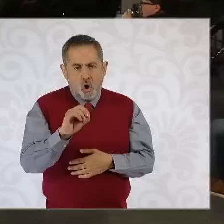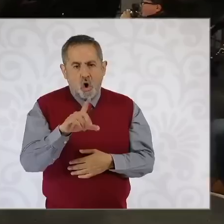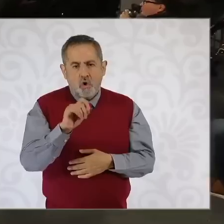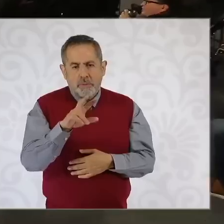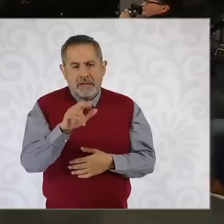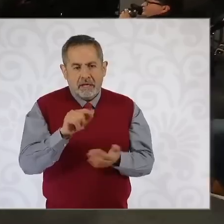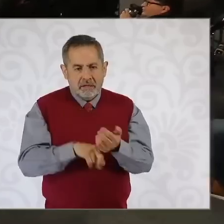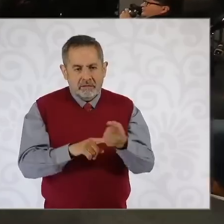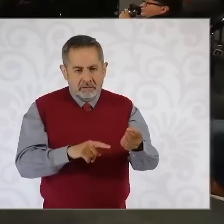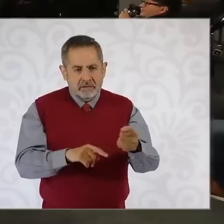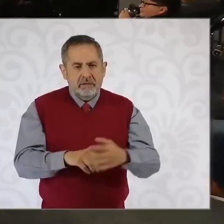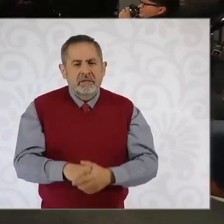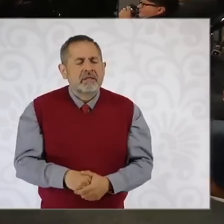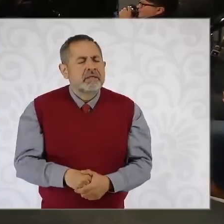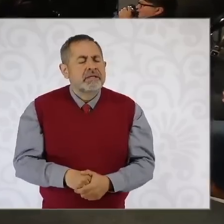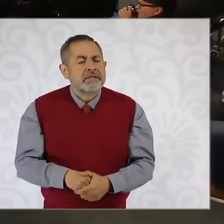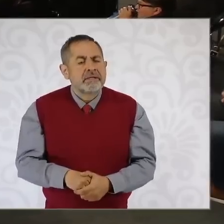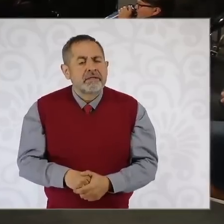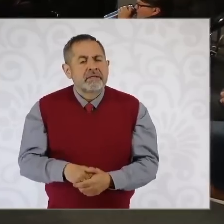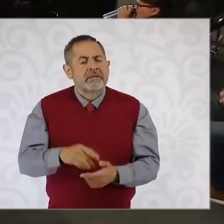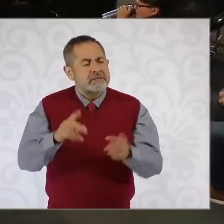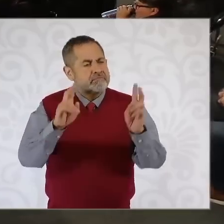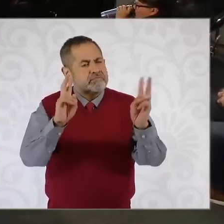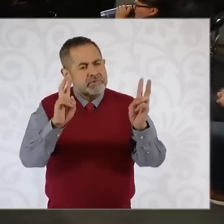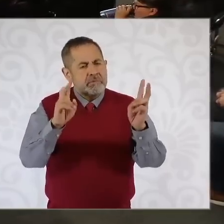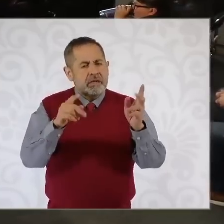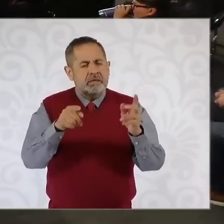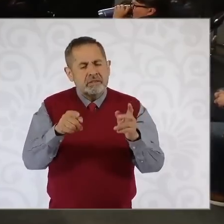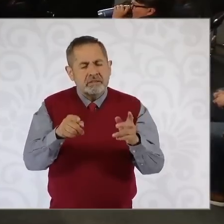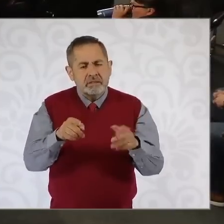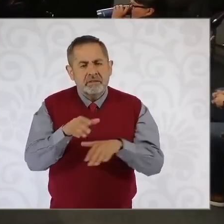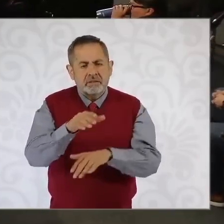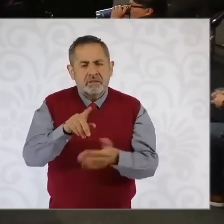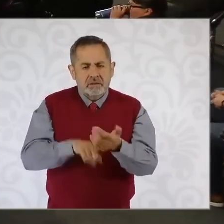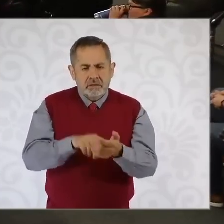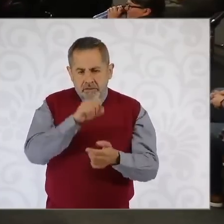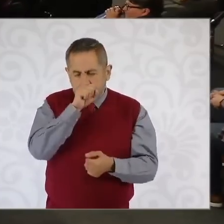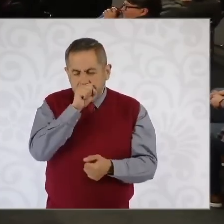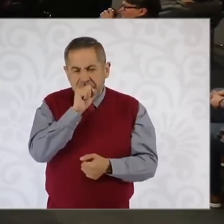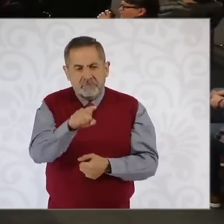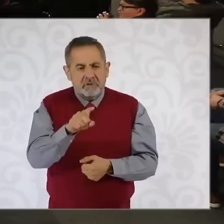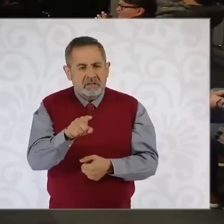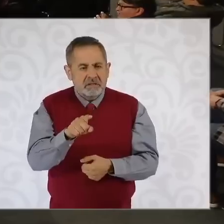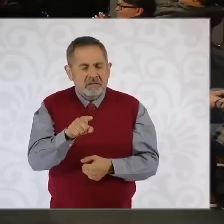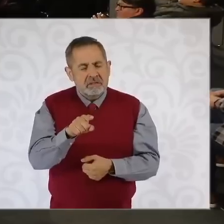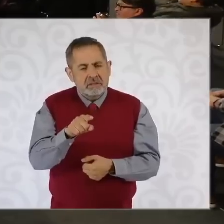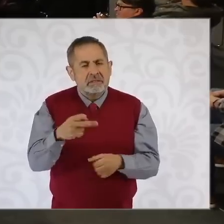México news World el tema obviamente Es sobre Eh pues todas las andanzas y declaraciones que